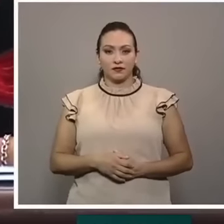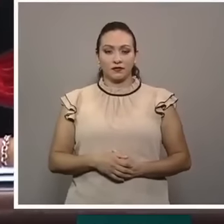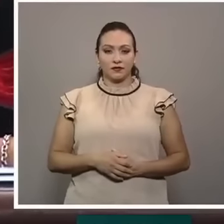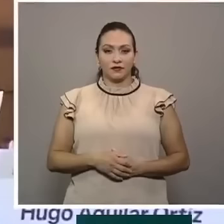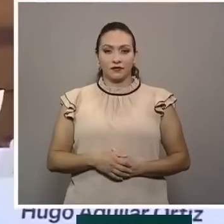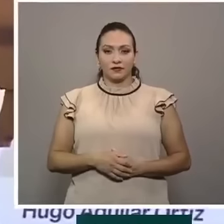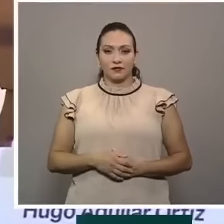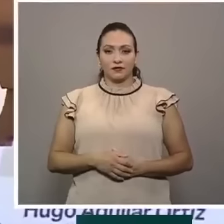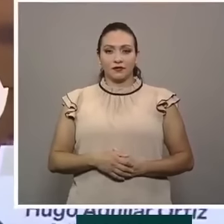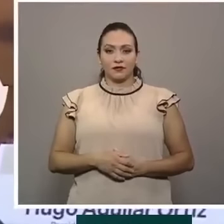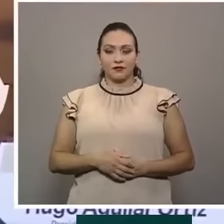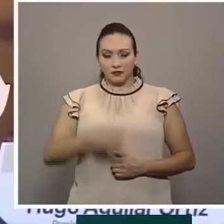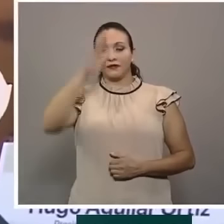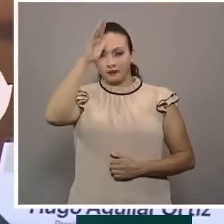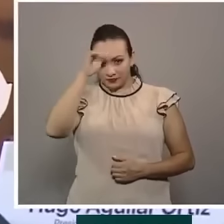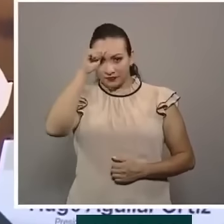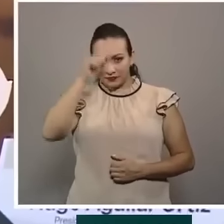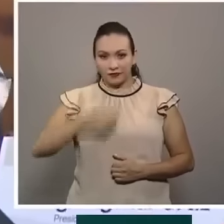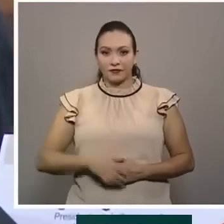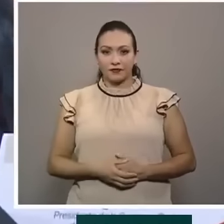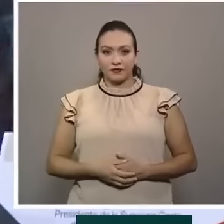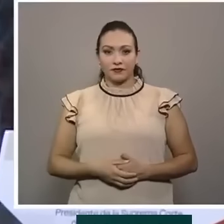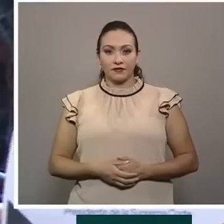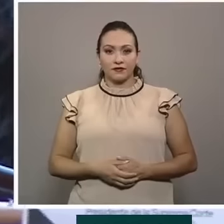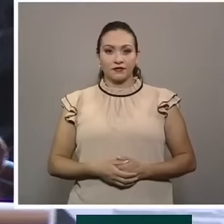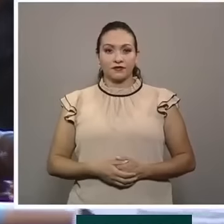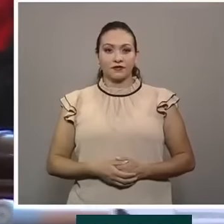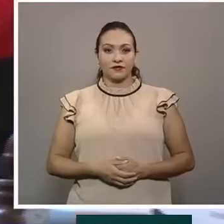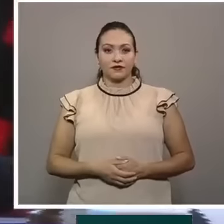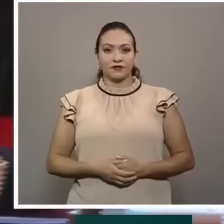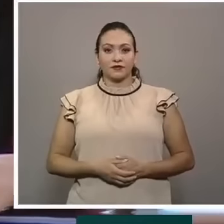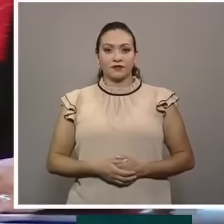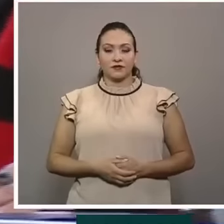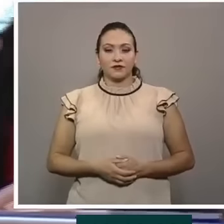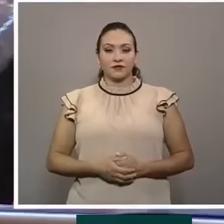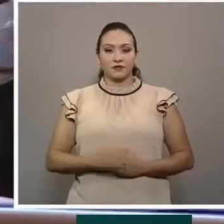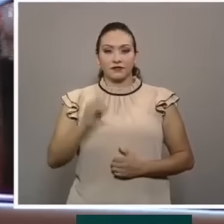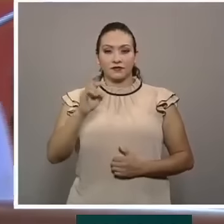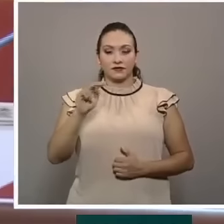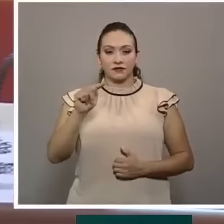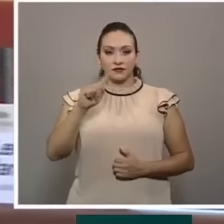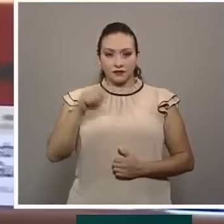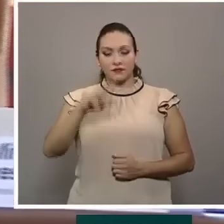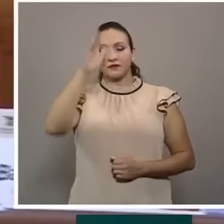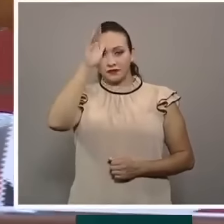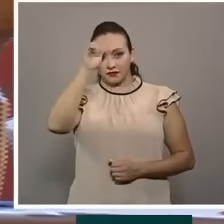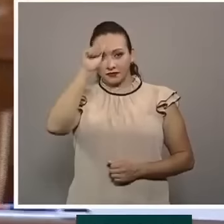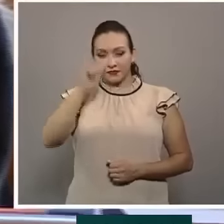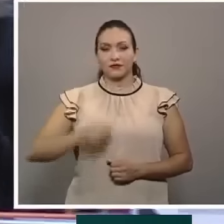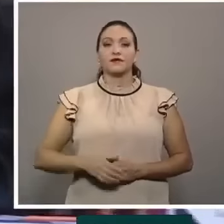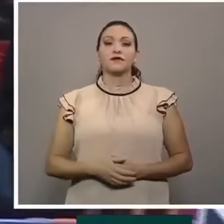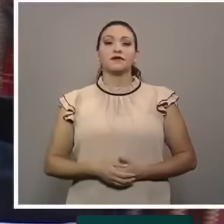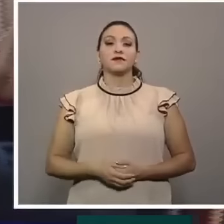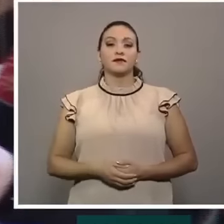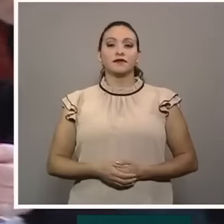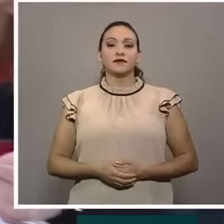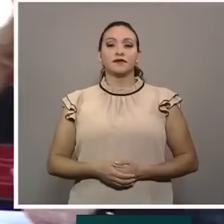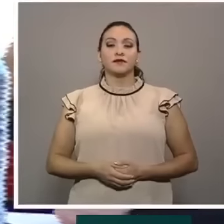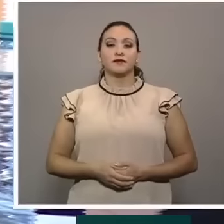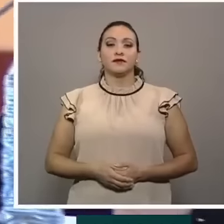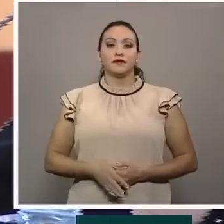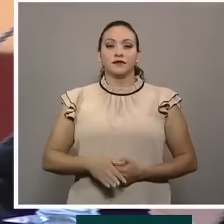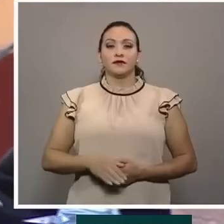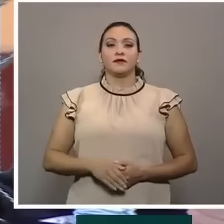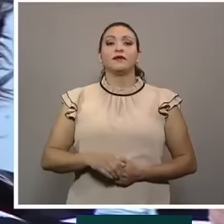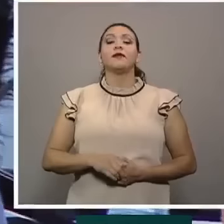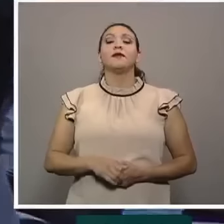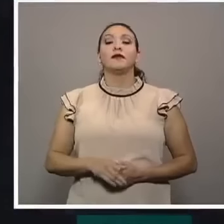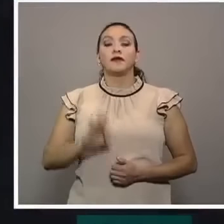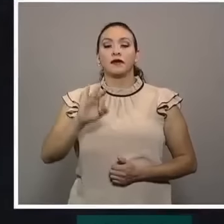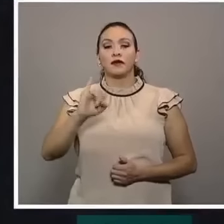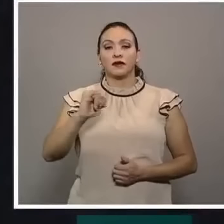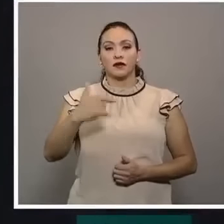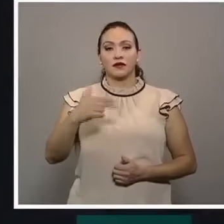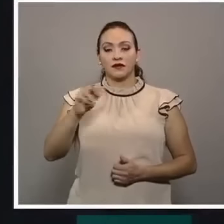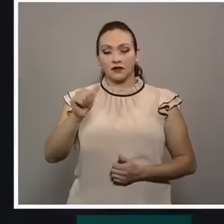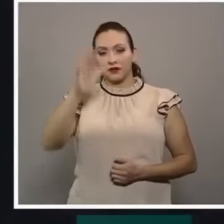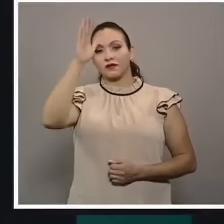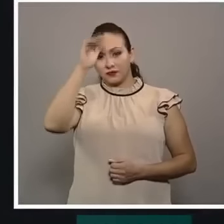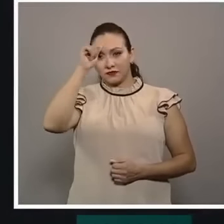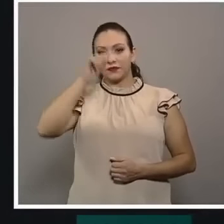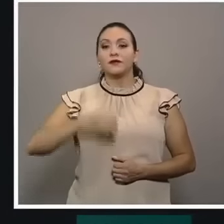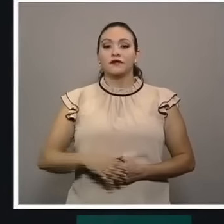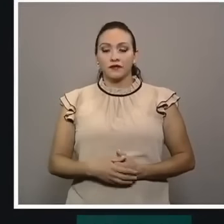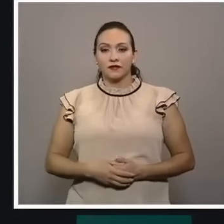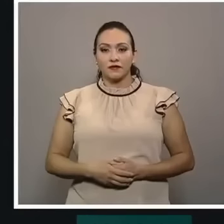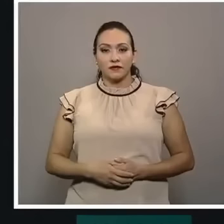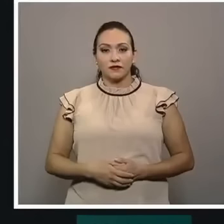a favor. Ministra Ortiz Alf, a favor. Ministro Figueroa Mejía, a favor. Ministro Guerrero García,